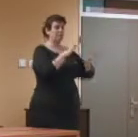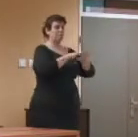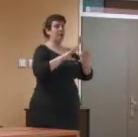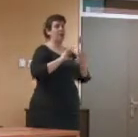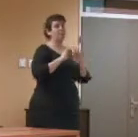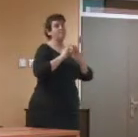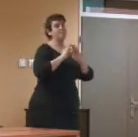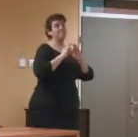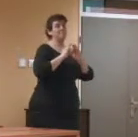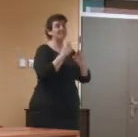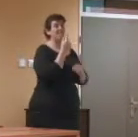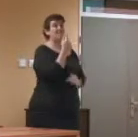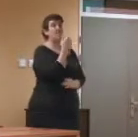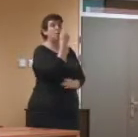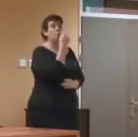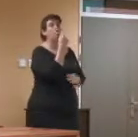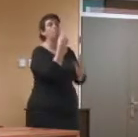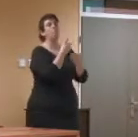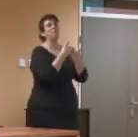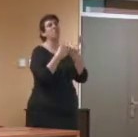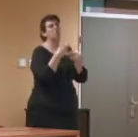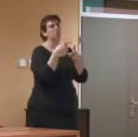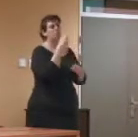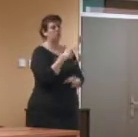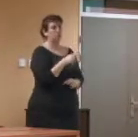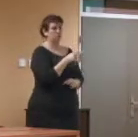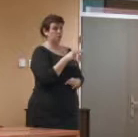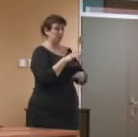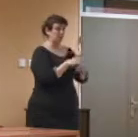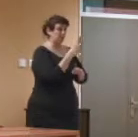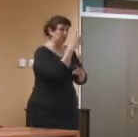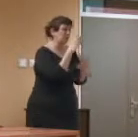1,5 millones de euros. Un escenario con todo tipo de lujos